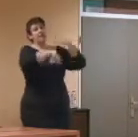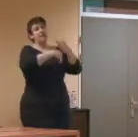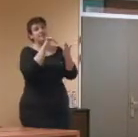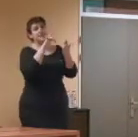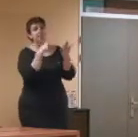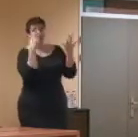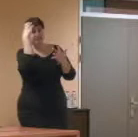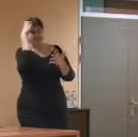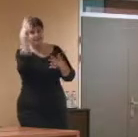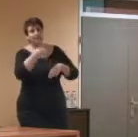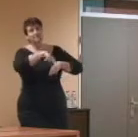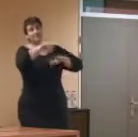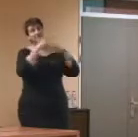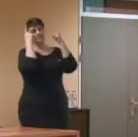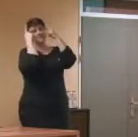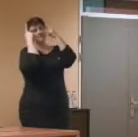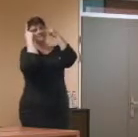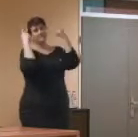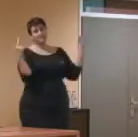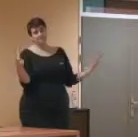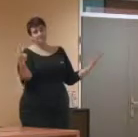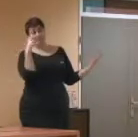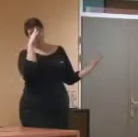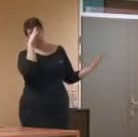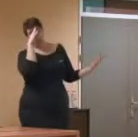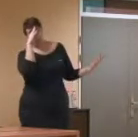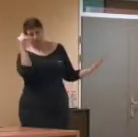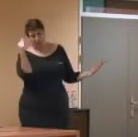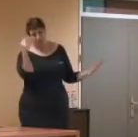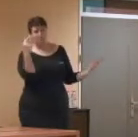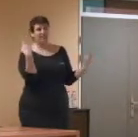haber descansado siete u ocho días y haberse recuperado del esfuerzo. Dicho esto, Sergi si